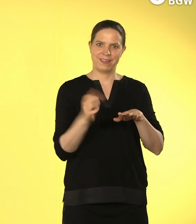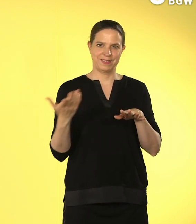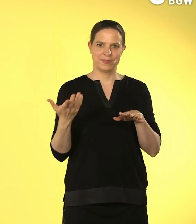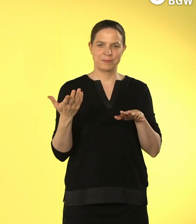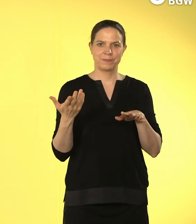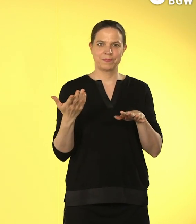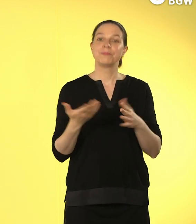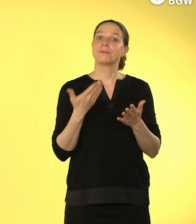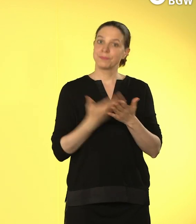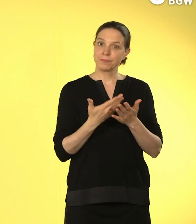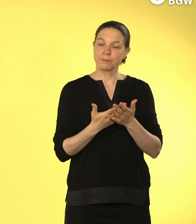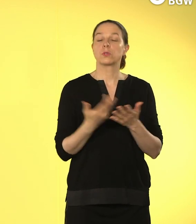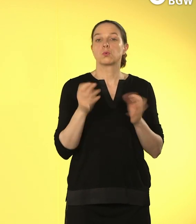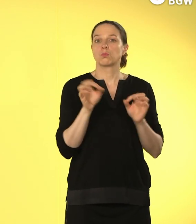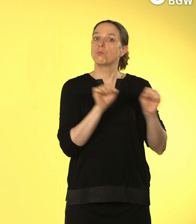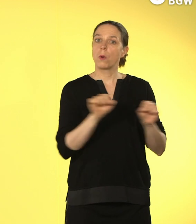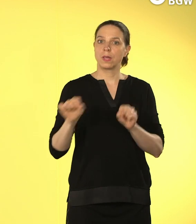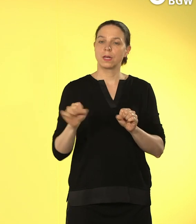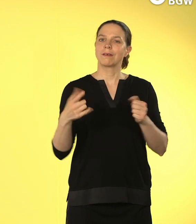Das ist eine Möglichkeit zur Selbstkontrolle.